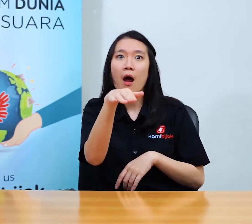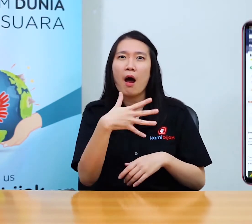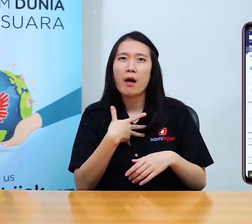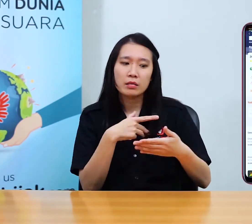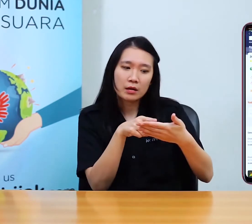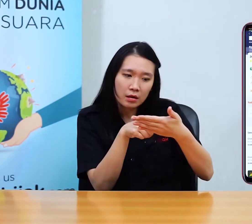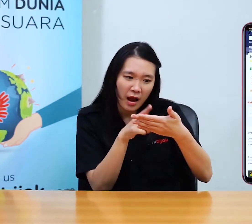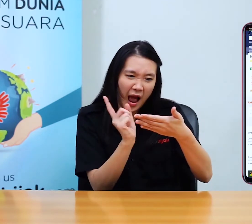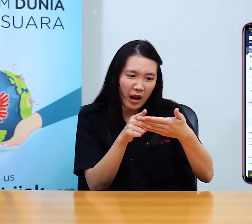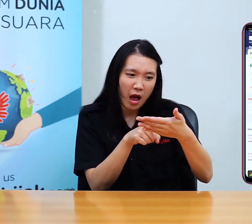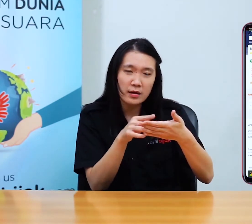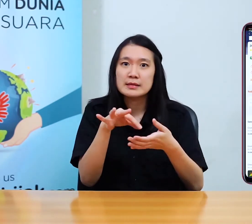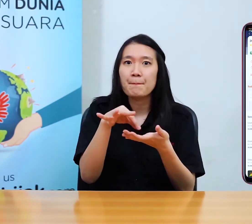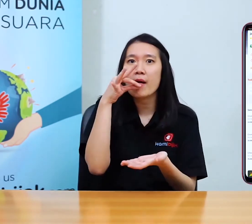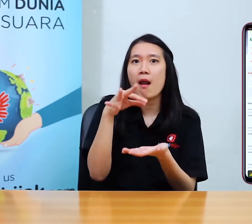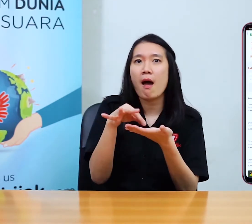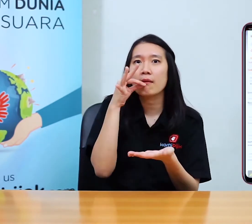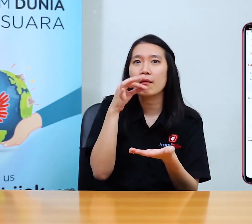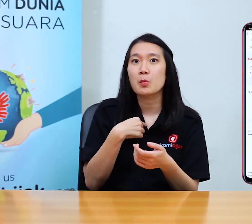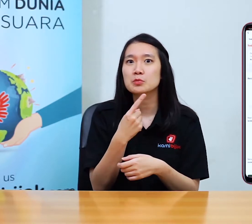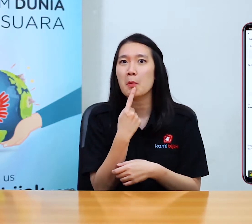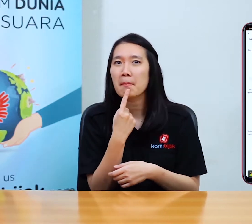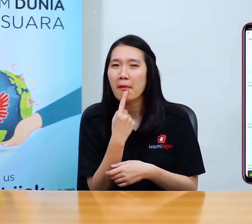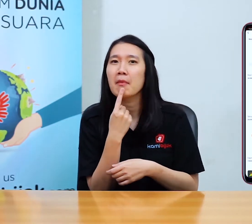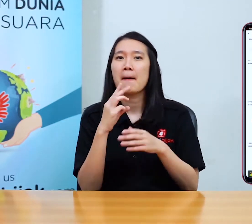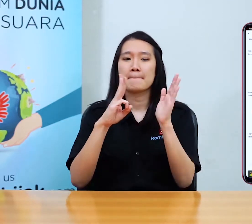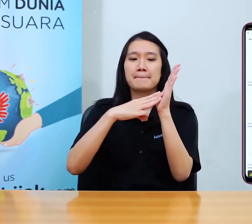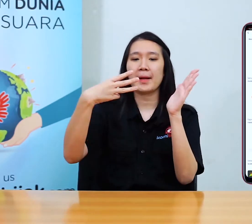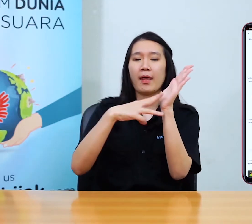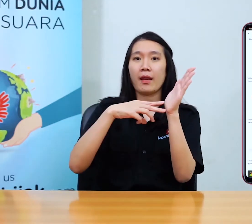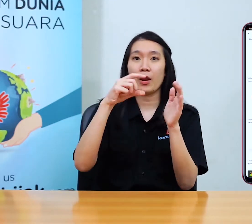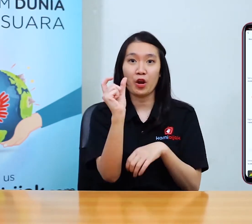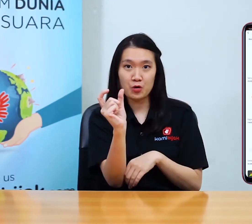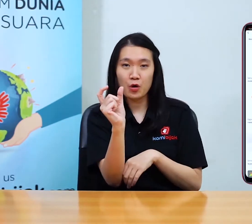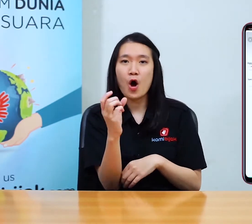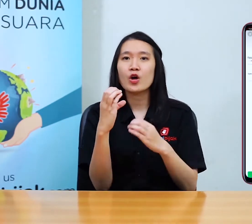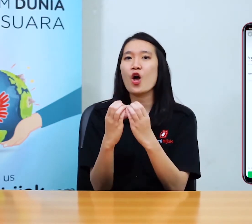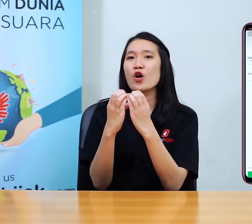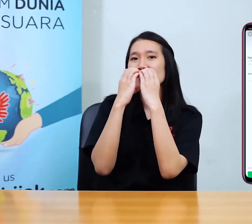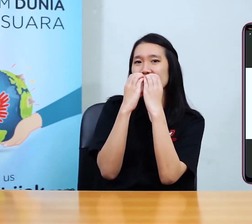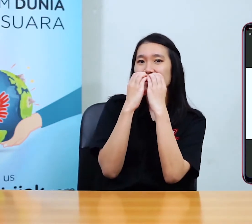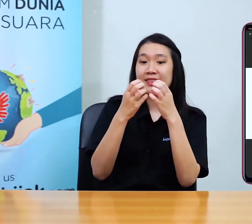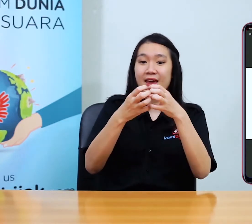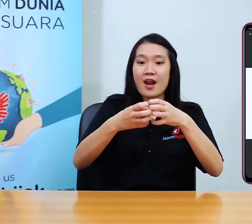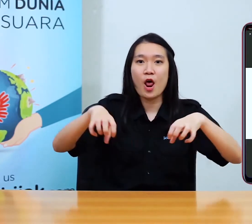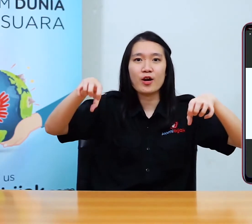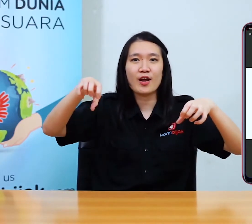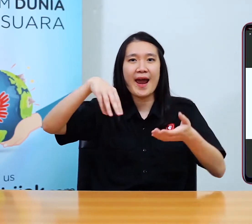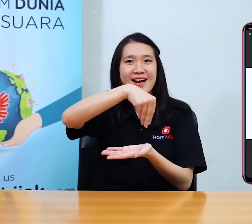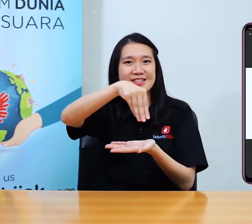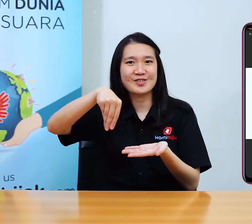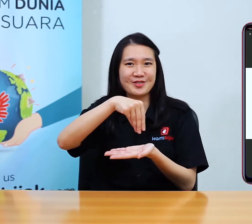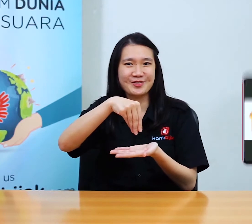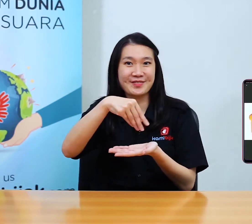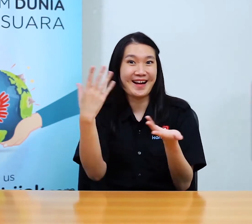Kaget nih lihat ada camilan, mau cobain Menunya roti telur keju.